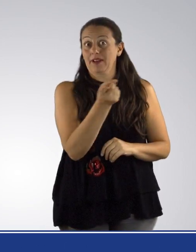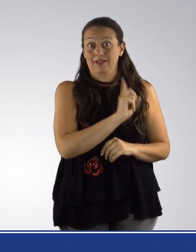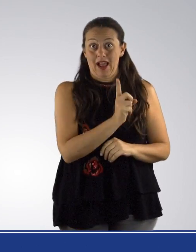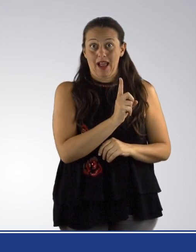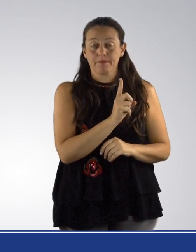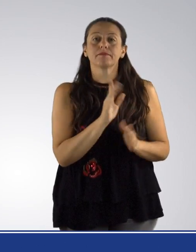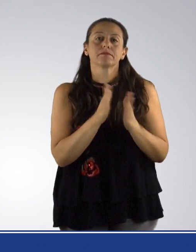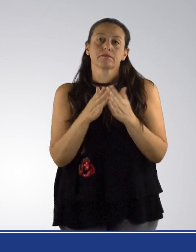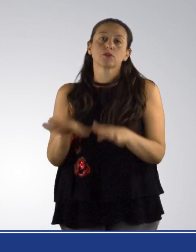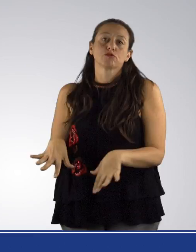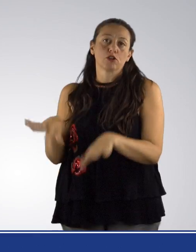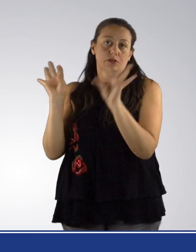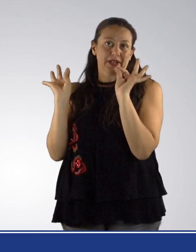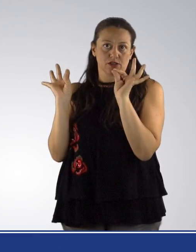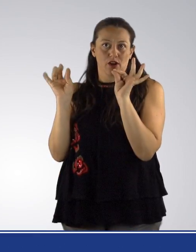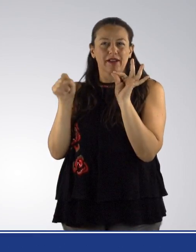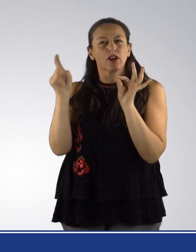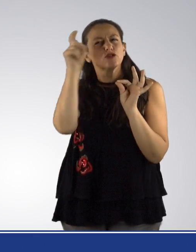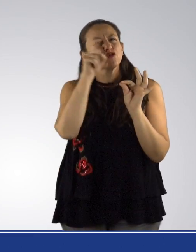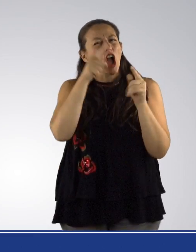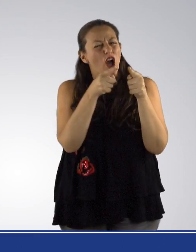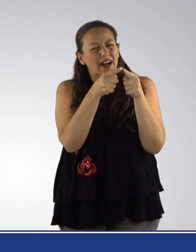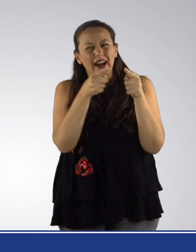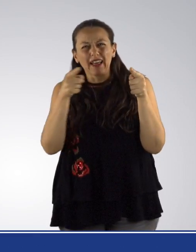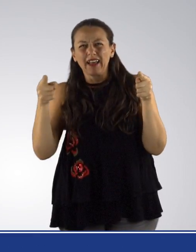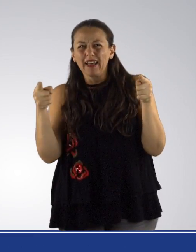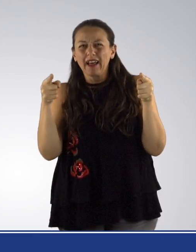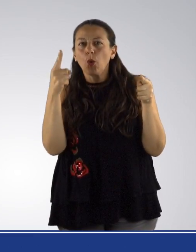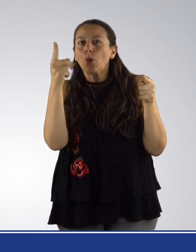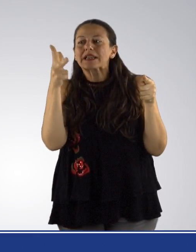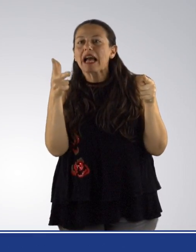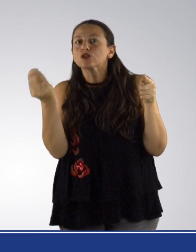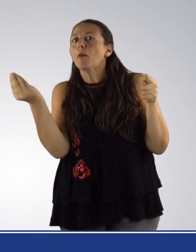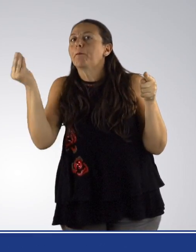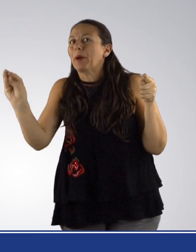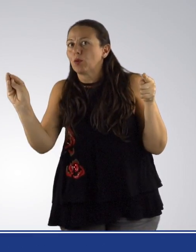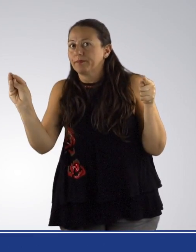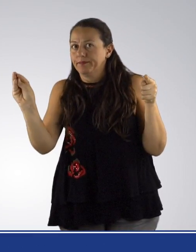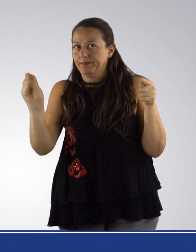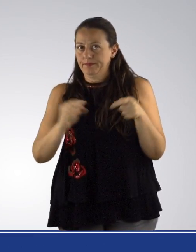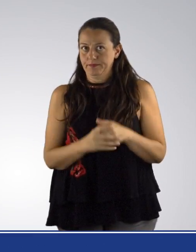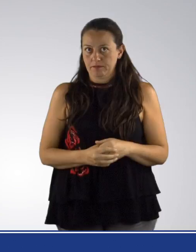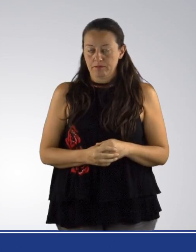la prima infrazione prevede la sospensione della patente e viene aumentata di un terzo,